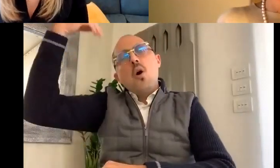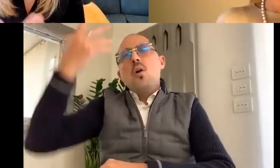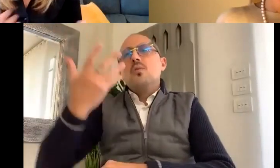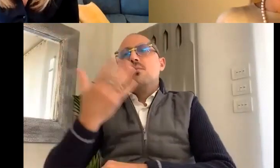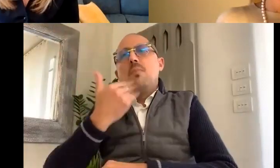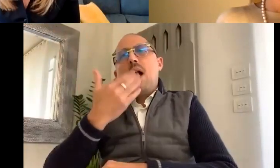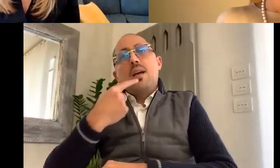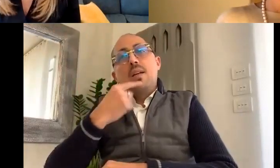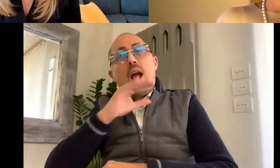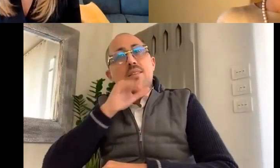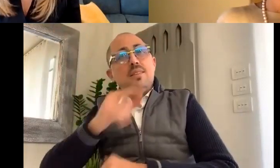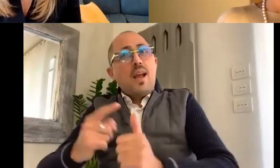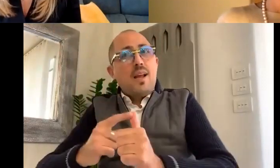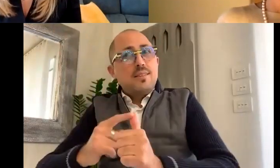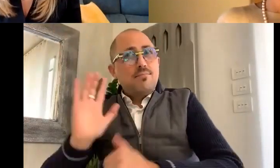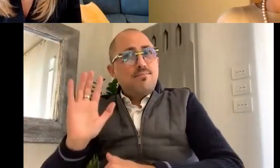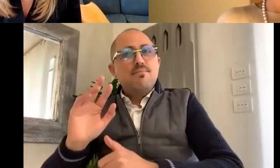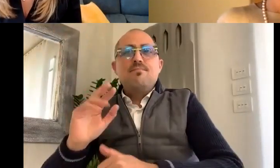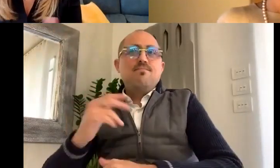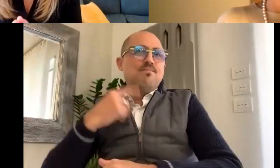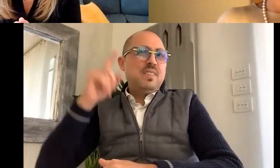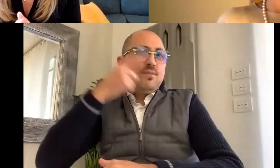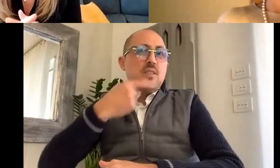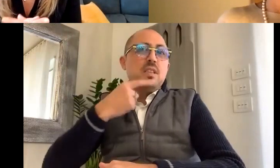Però io penso che lo Stato